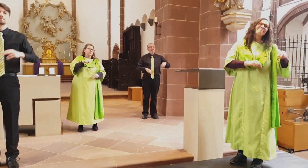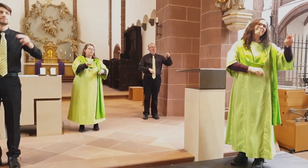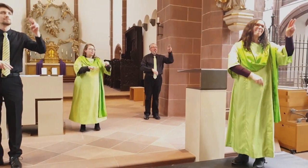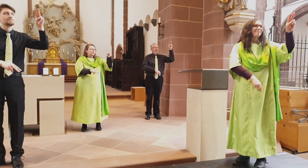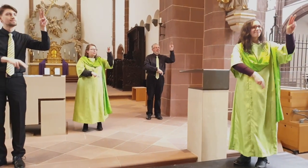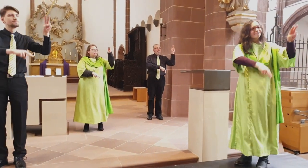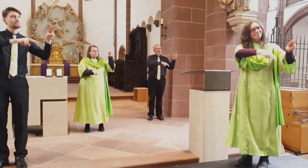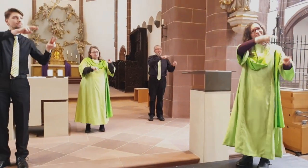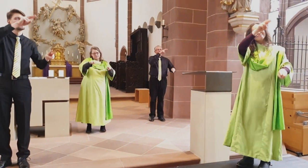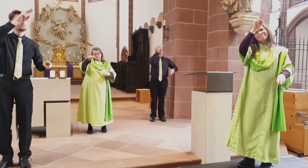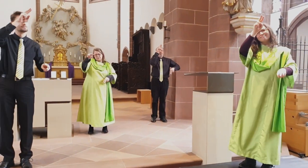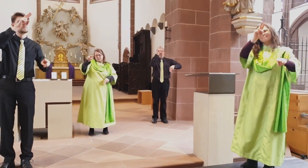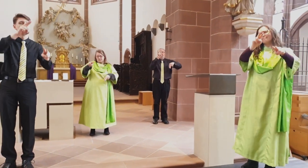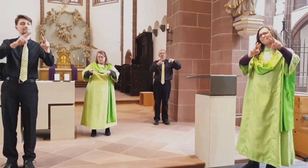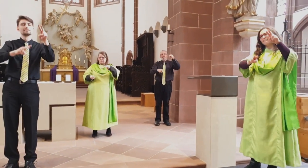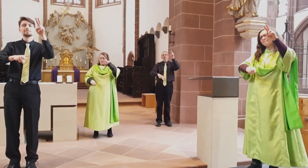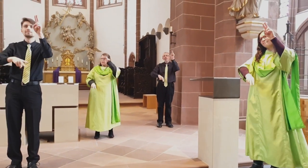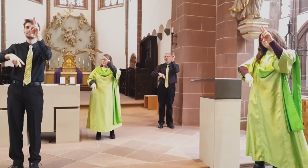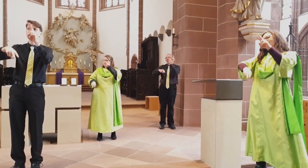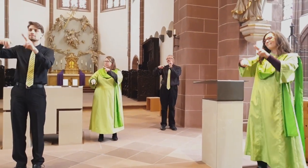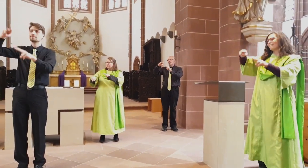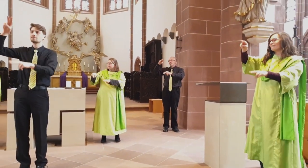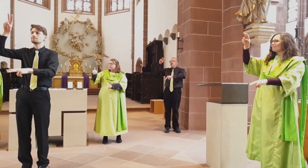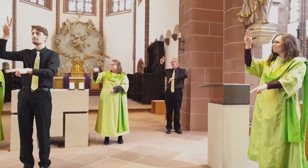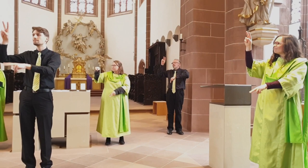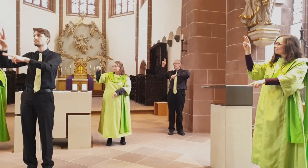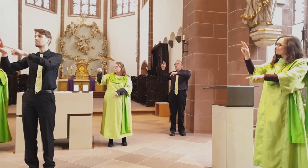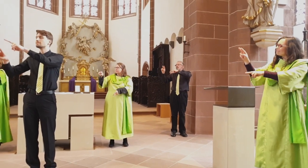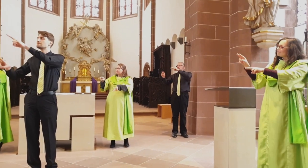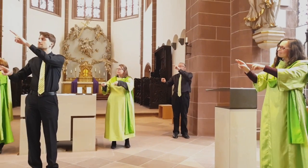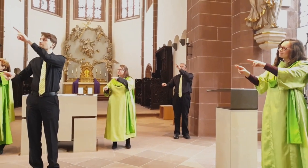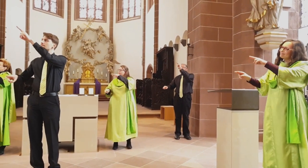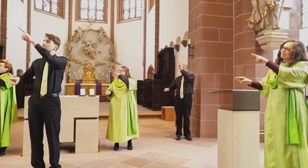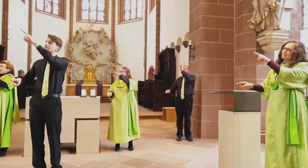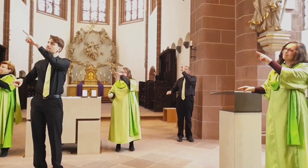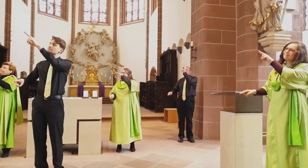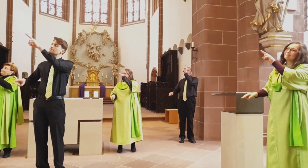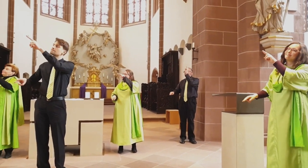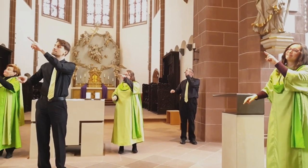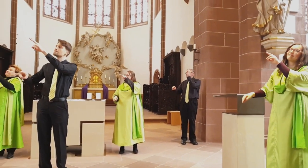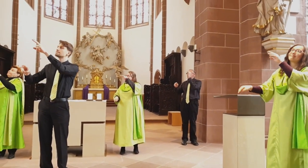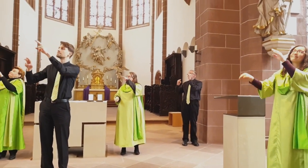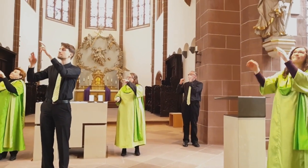dass wir so verschieden sind,